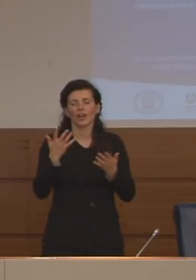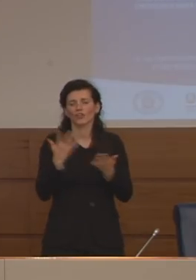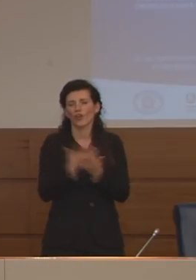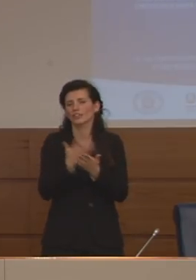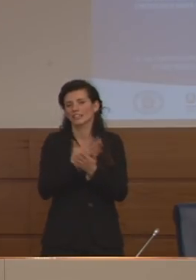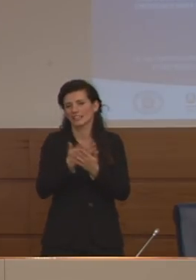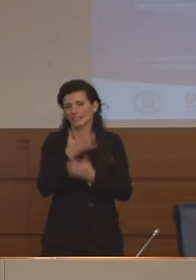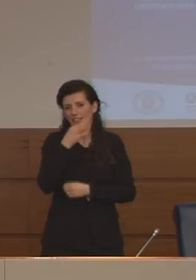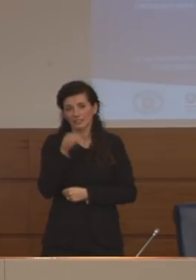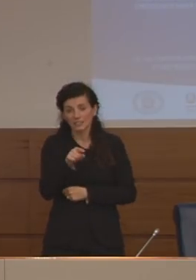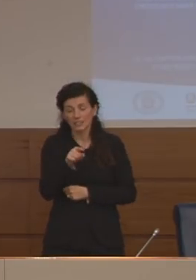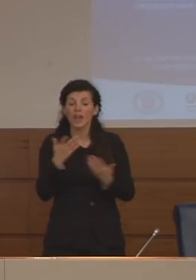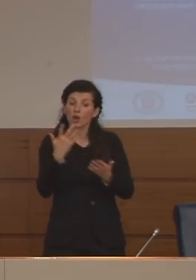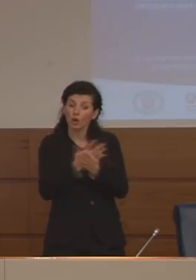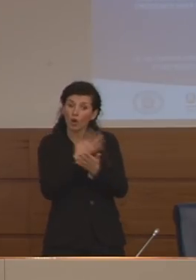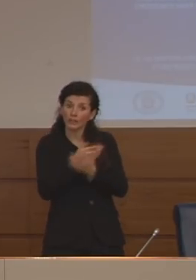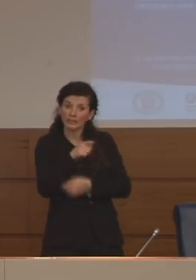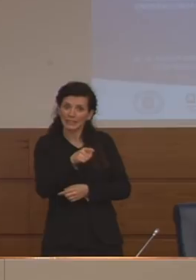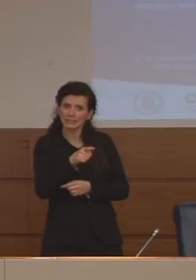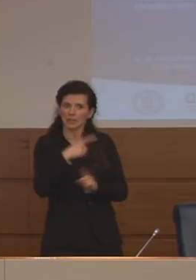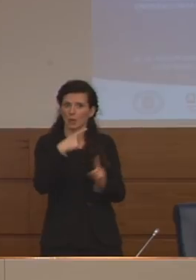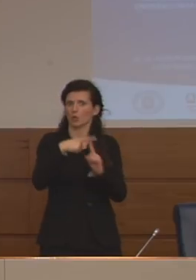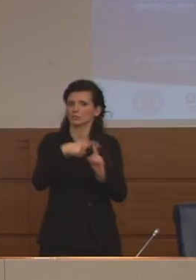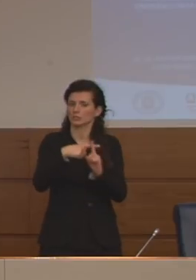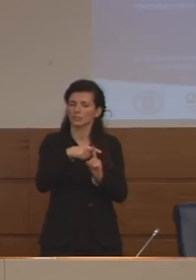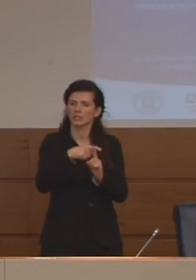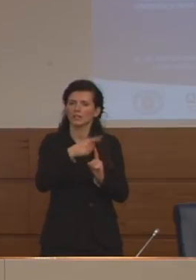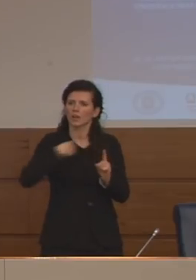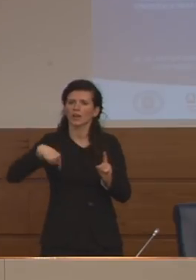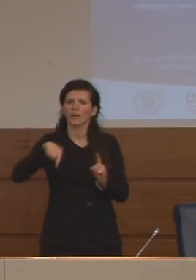notizie non ci devono portare ad abbassare la guardia. Voglio ribadire